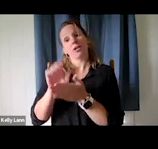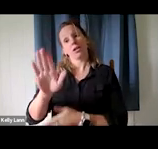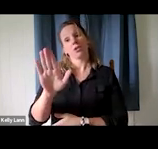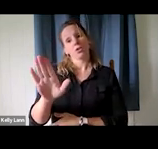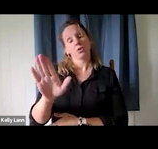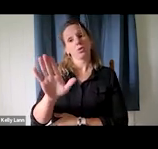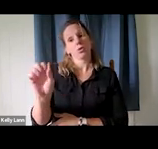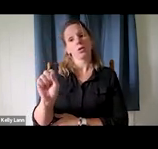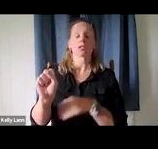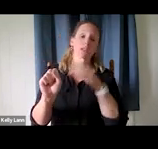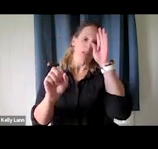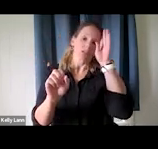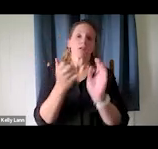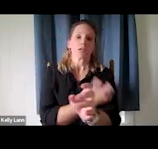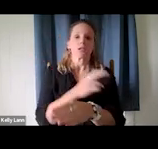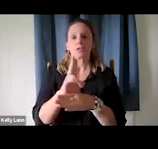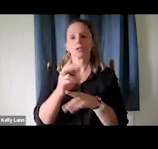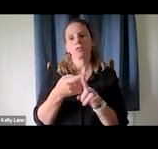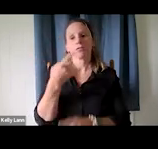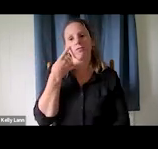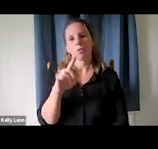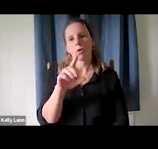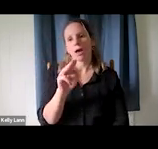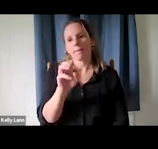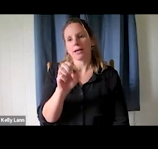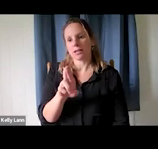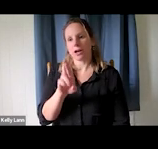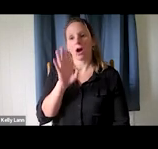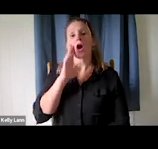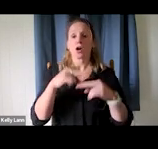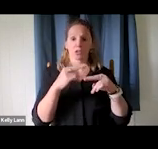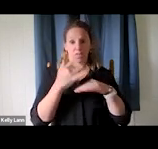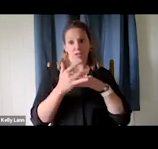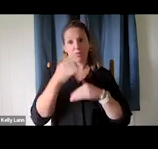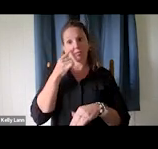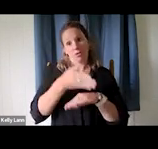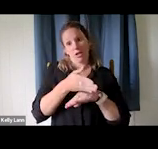de historial de consumo de sustancias del MSR. Estas diapositivas estarán a su disposición después del seminario web